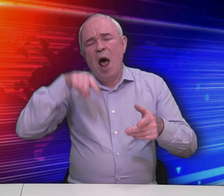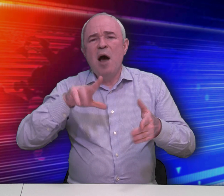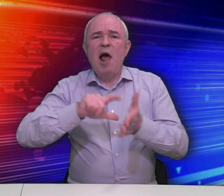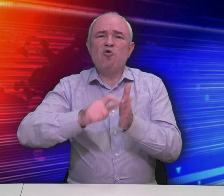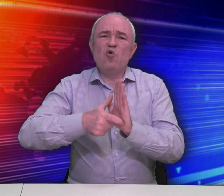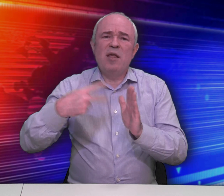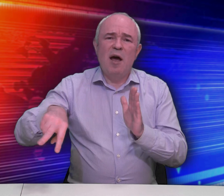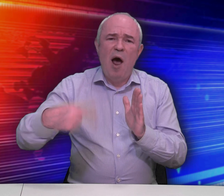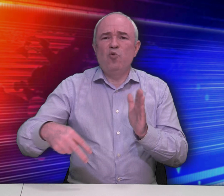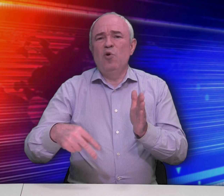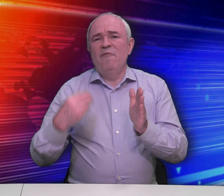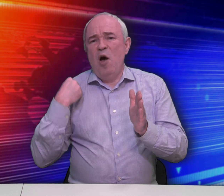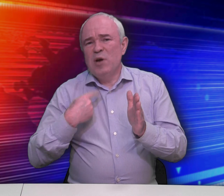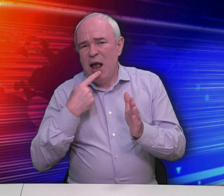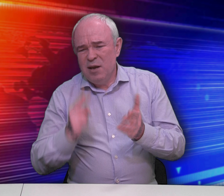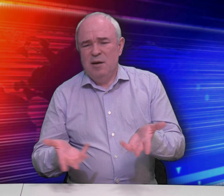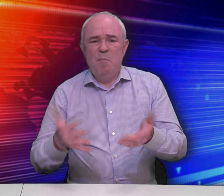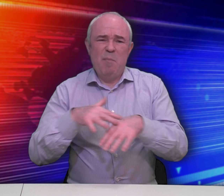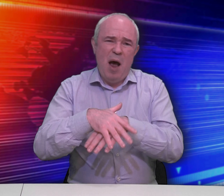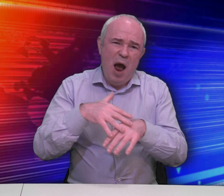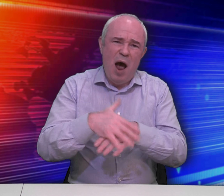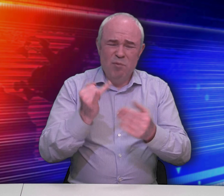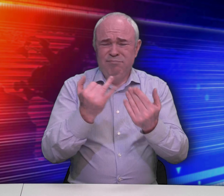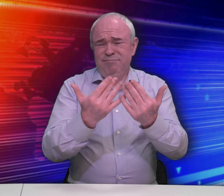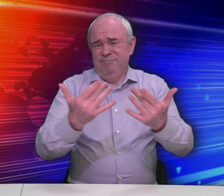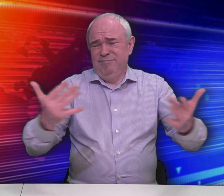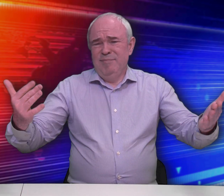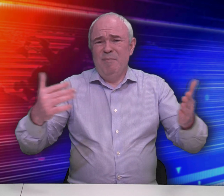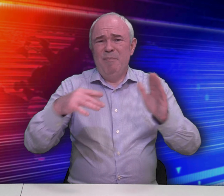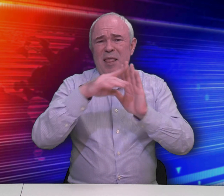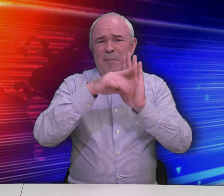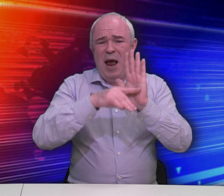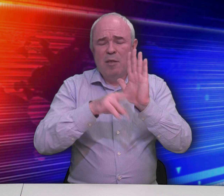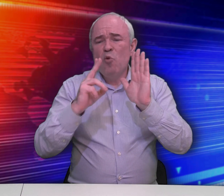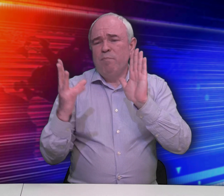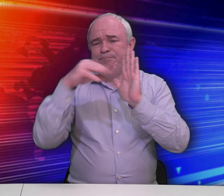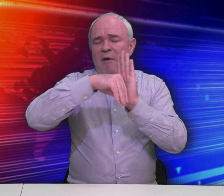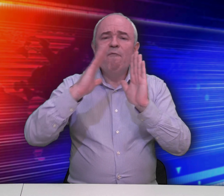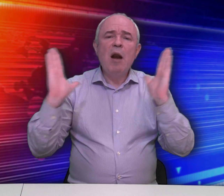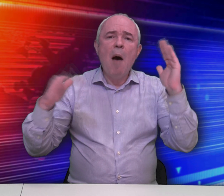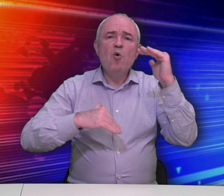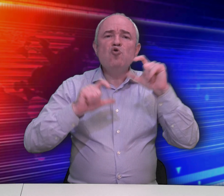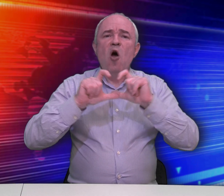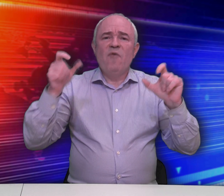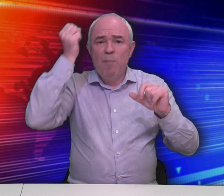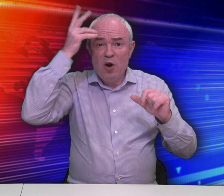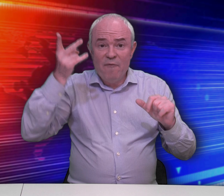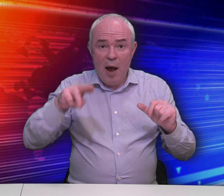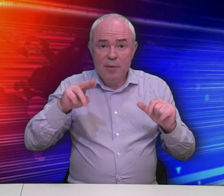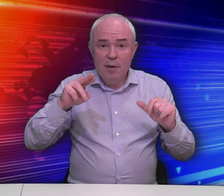Он знал классическую литературу, французский язык, математику и другие предметы в рамках школьного образования.